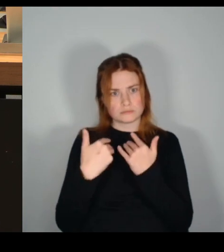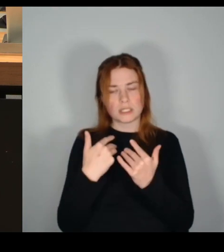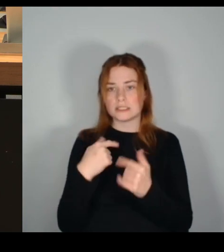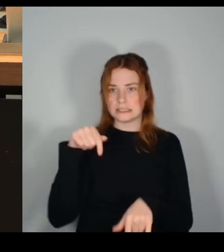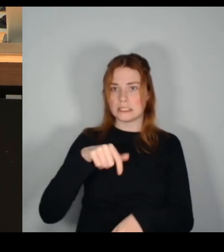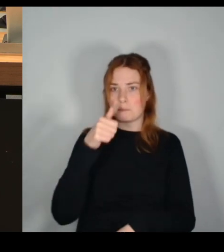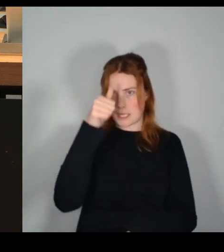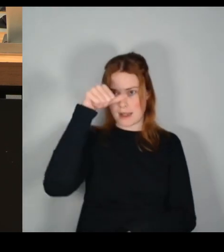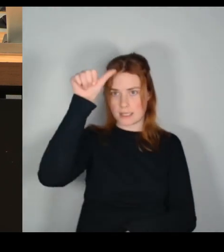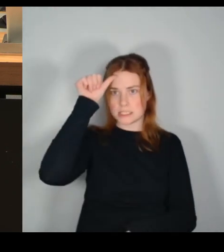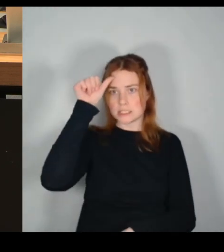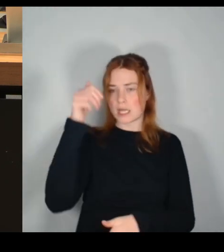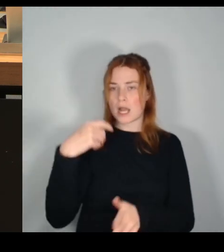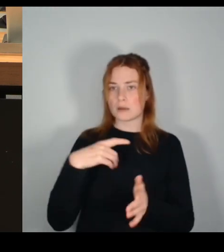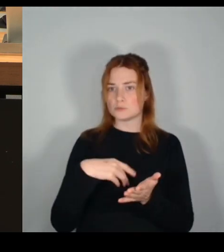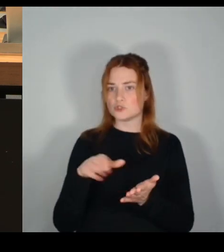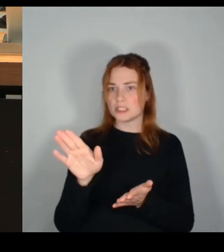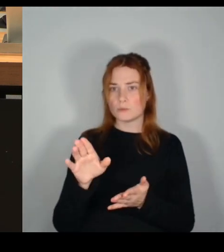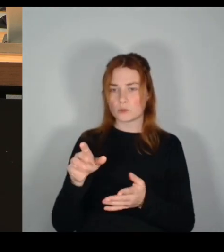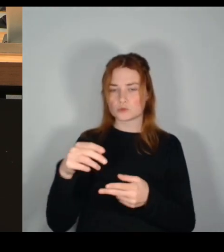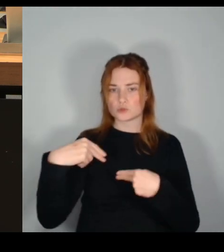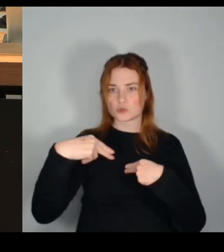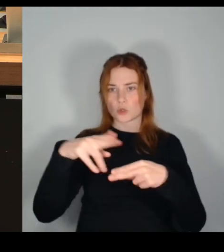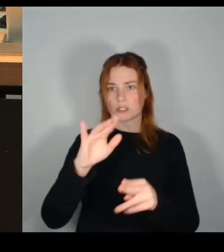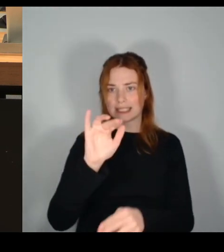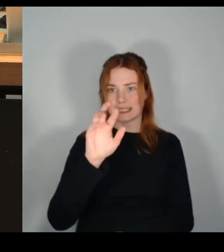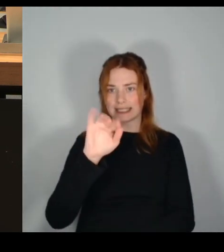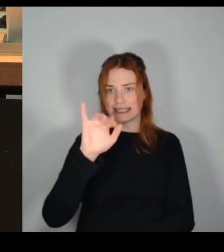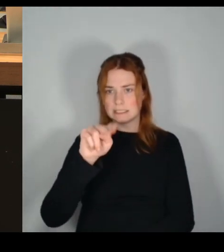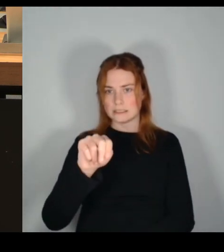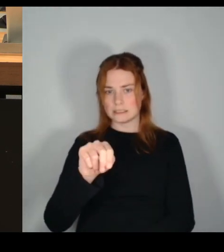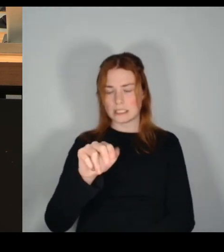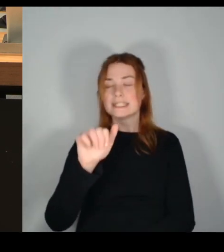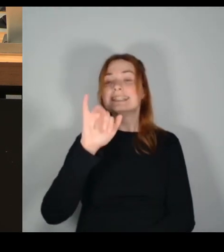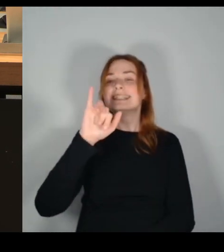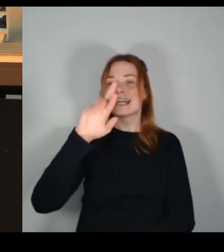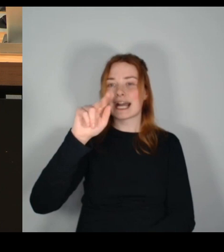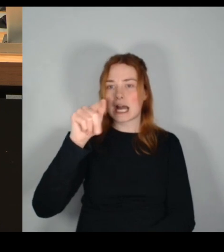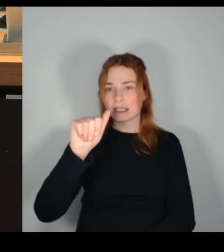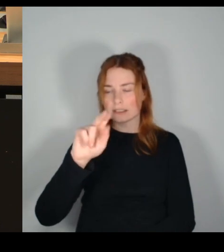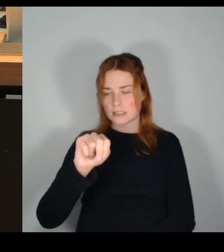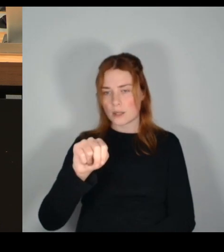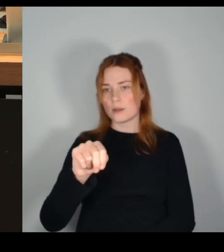Und das halte ich in Anbetracht der Umstände auch vollkommen richtig. Vor allen Dingen, wo sollen sie denn hin